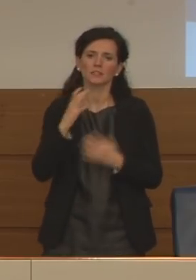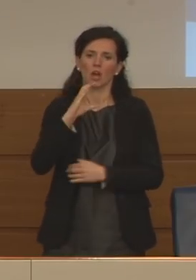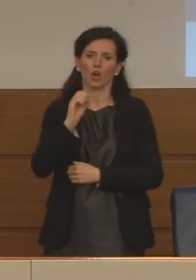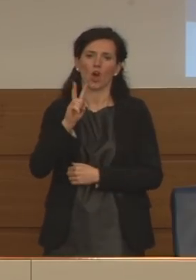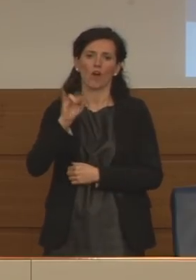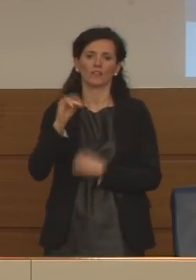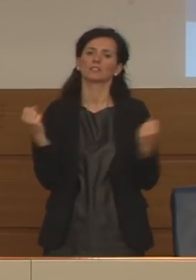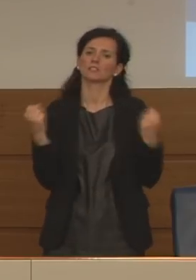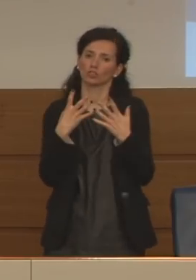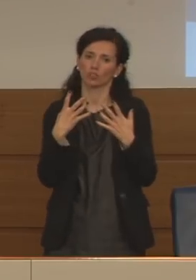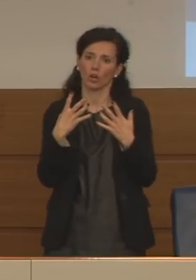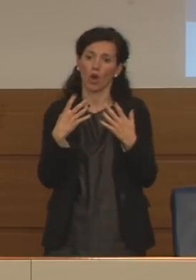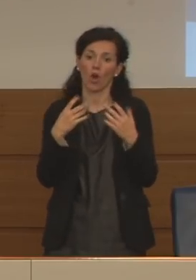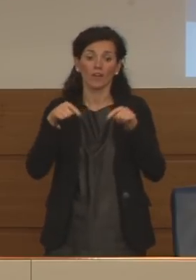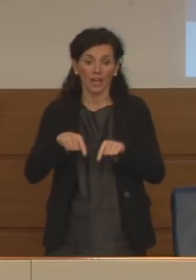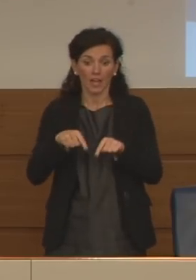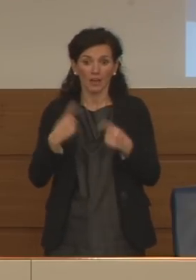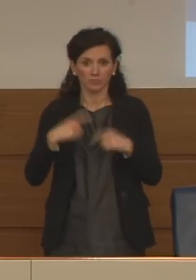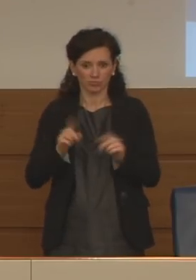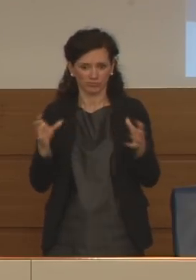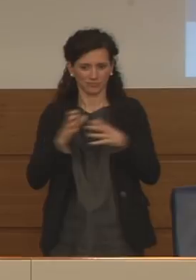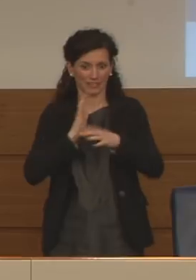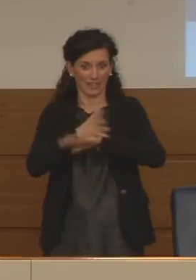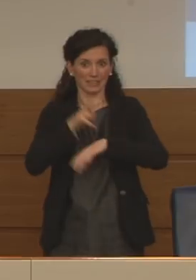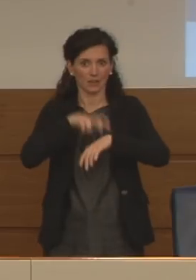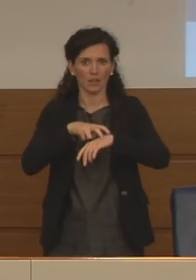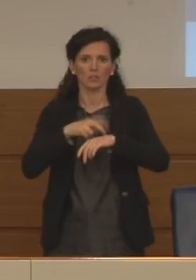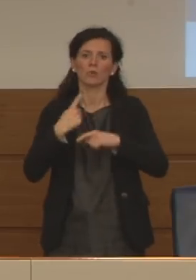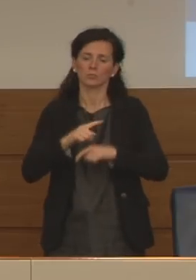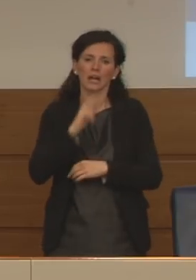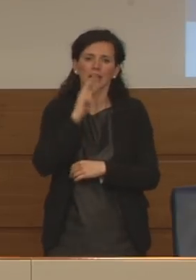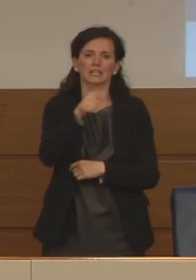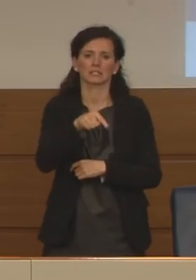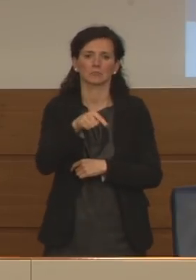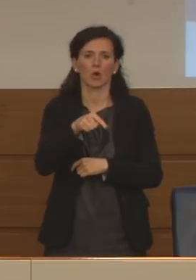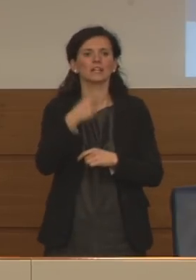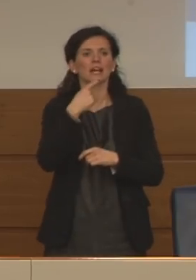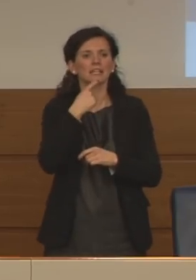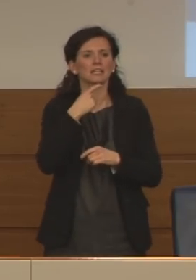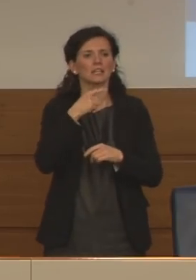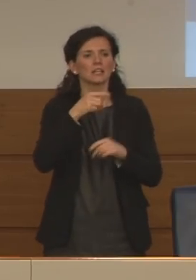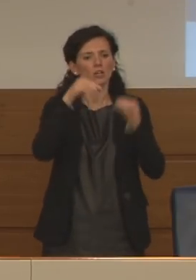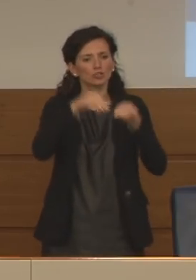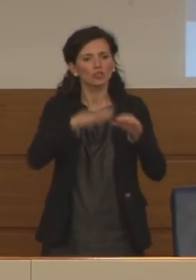risposta che diamo a tutti i territori in difficoltà. Consentitemi una parola